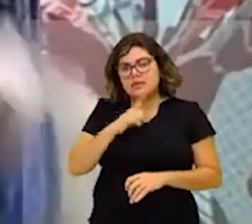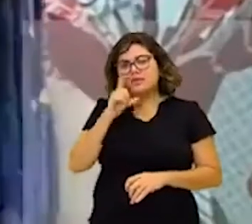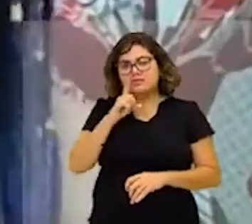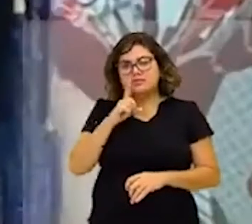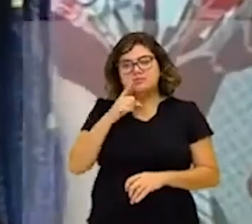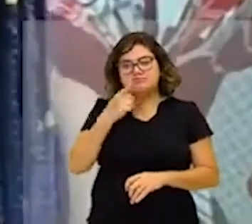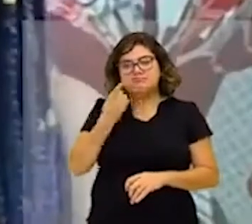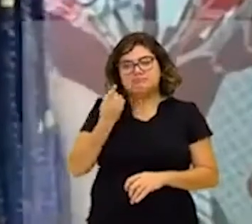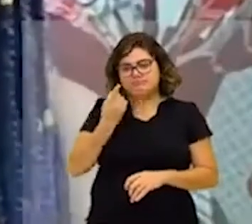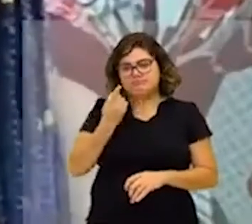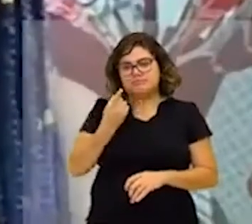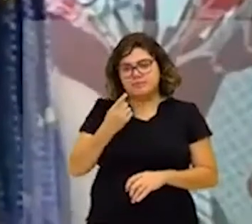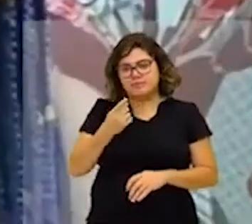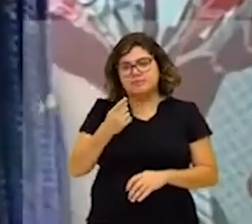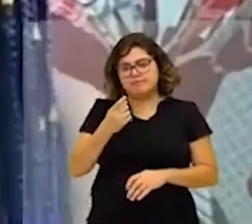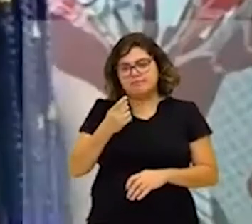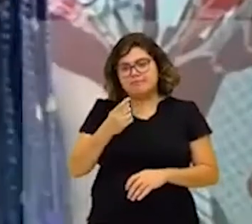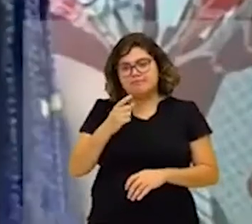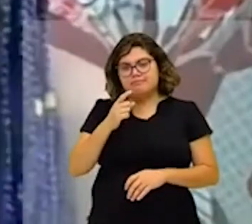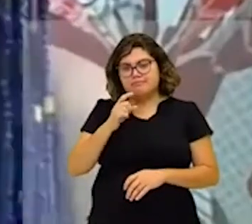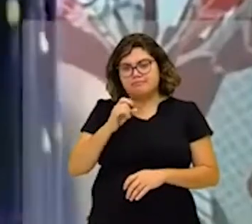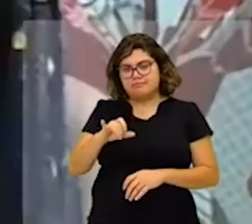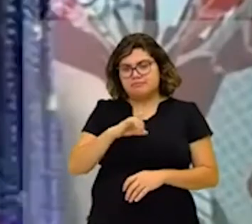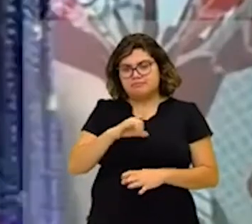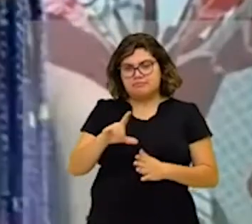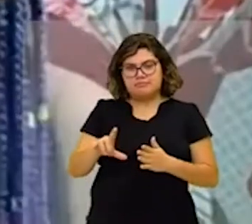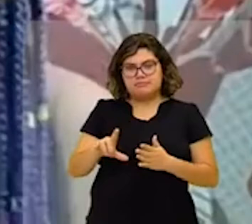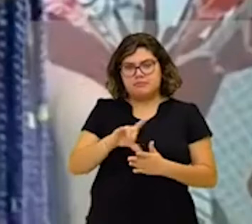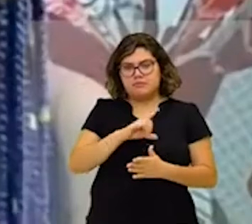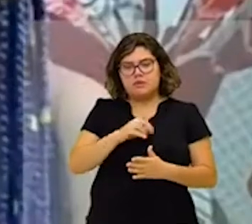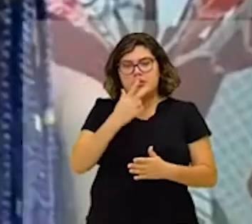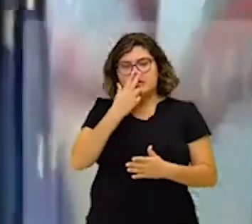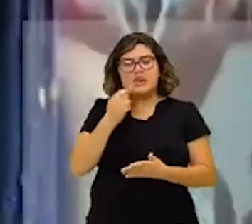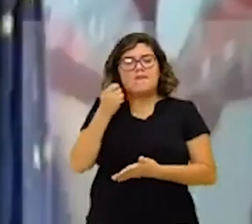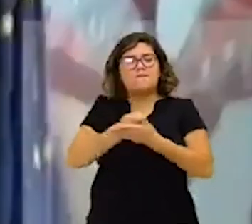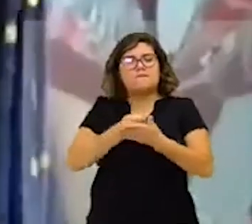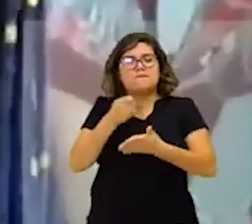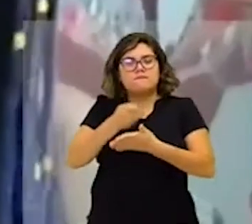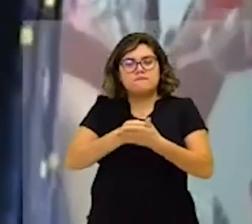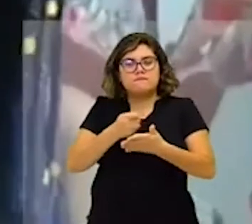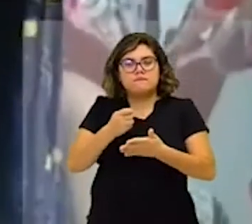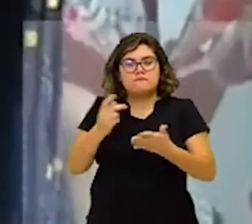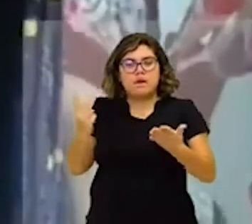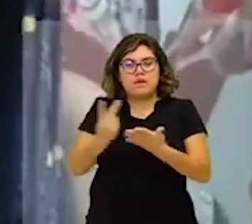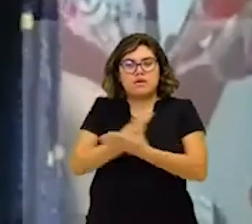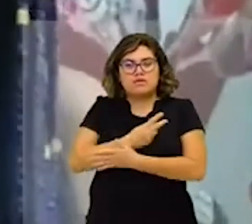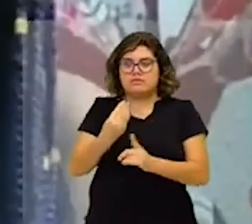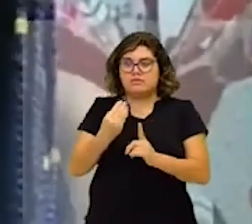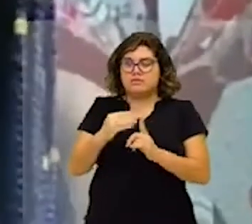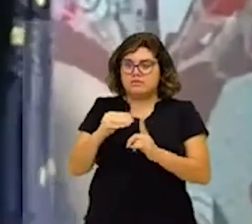estado que não passado é colocou por sou essa mulher habilidade ele fazer essa reparação de